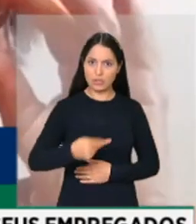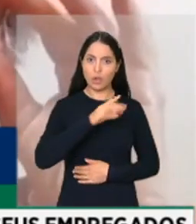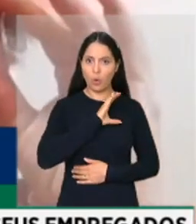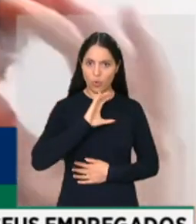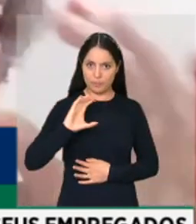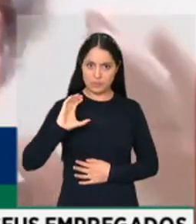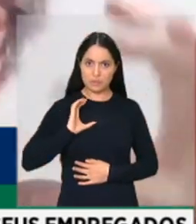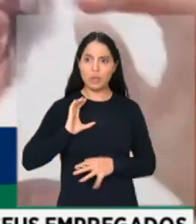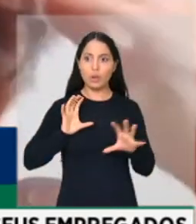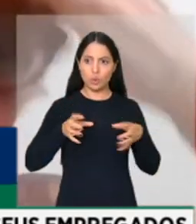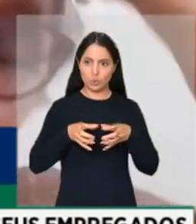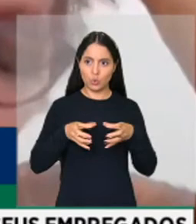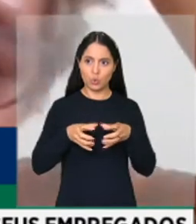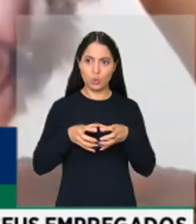PARLAMENTARES AQUI DA CÂMARA,